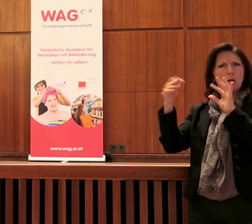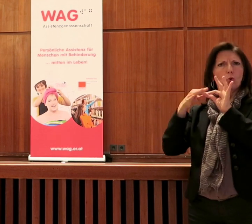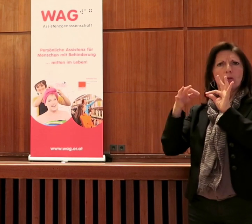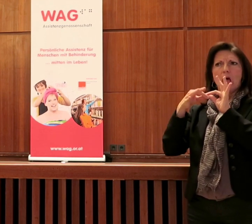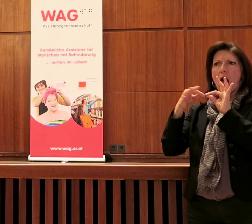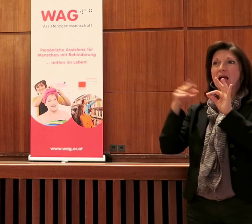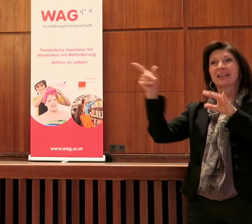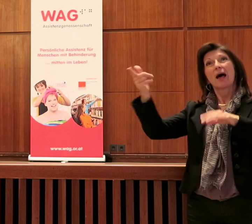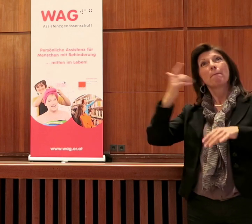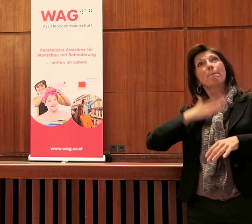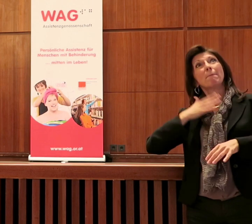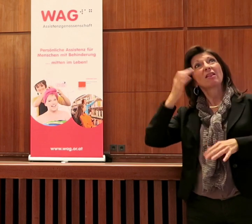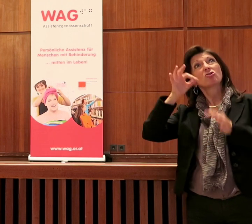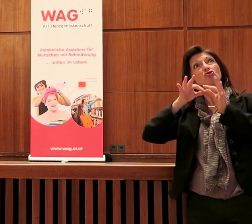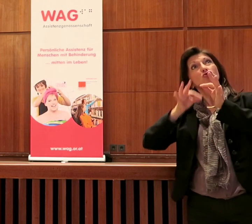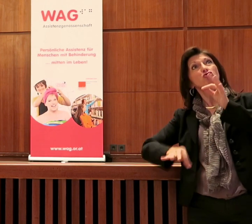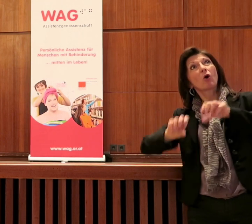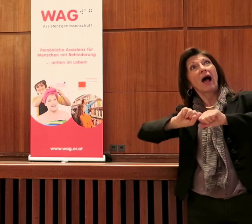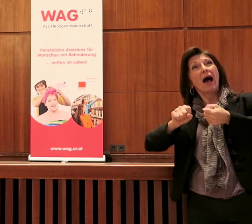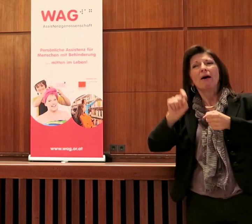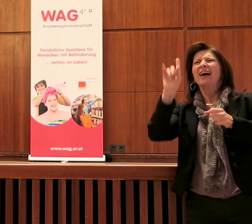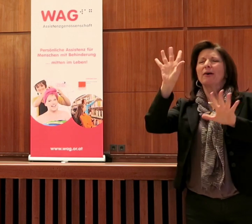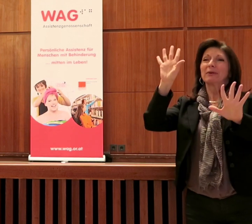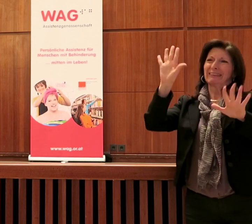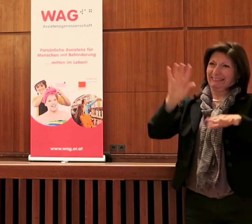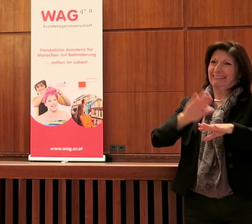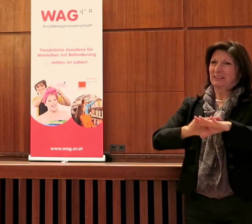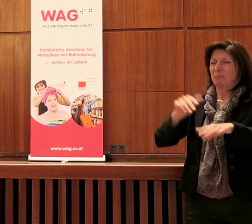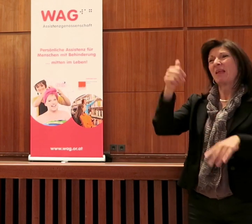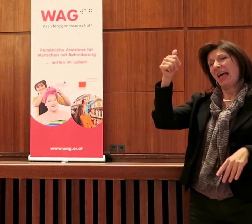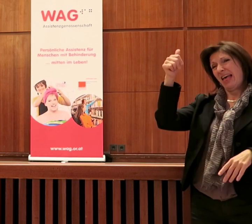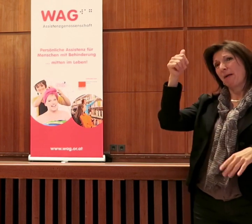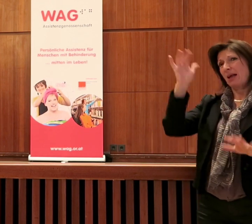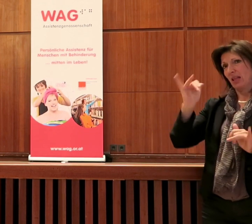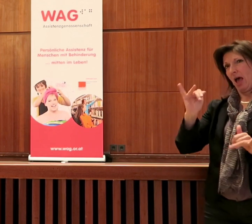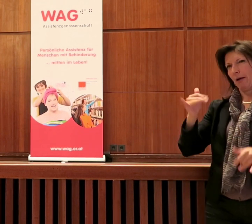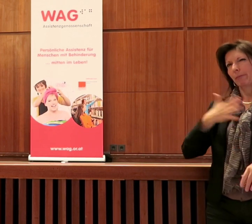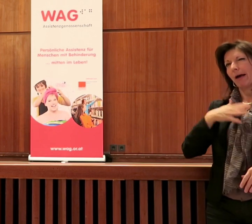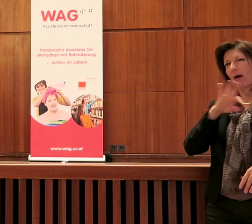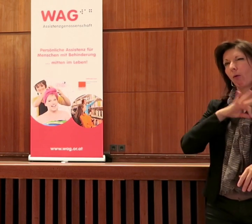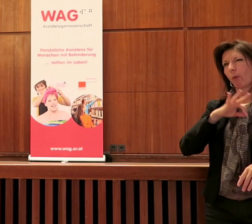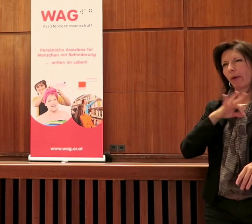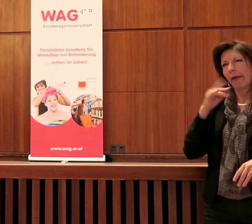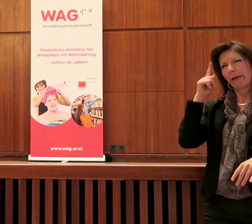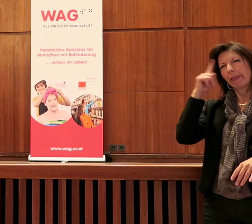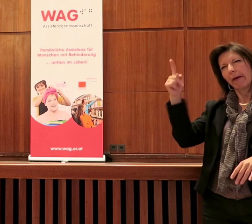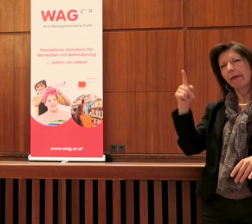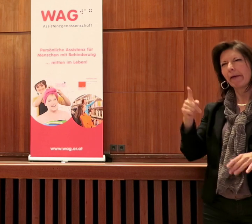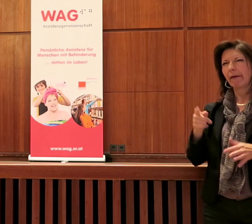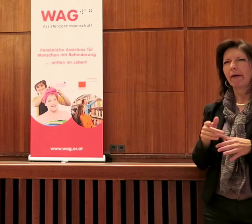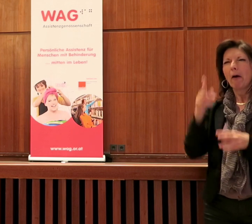Okay, einmal schon. Da haben Kollegen und ich die glorreiche Idee gehabt, wir könnten ein bisschen fechten mit unseren Blindenstöcken.